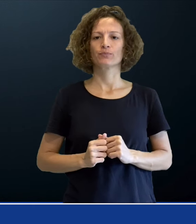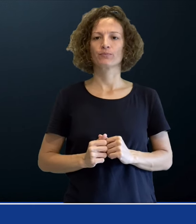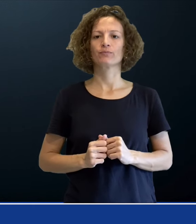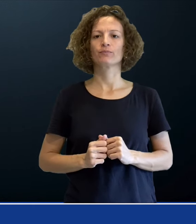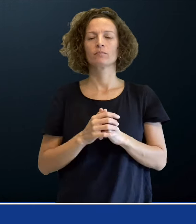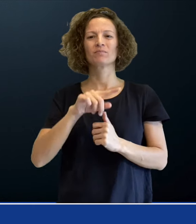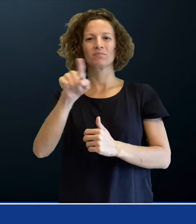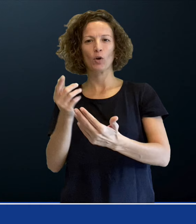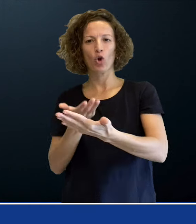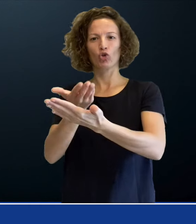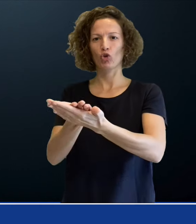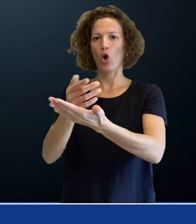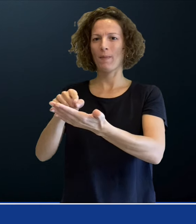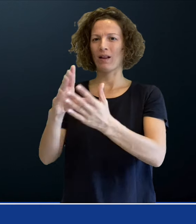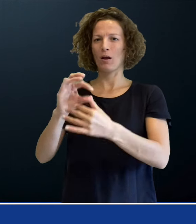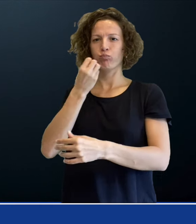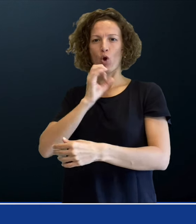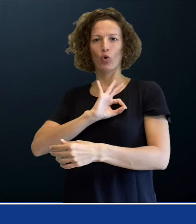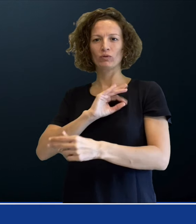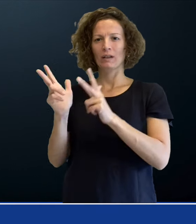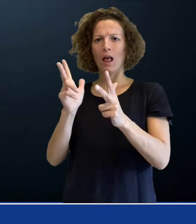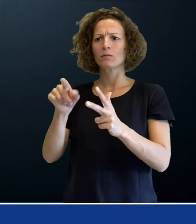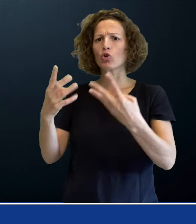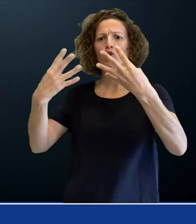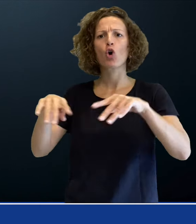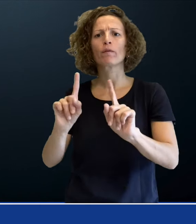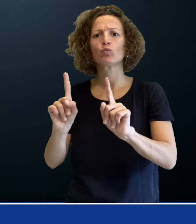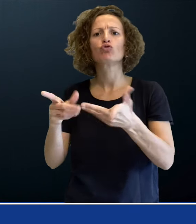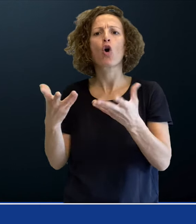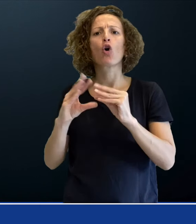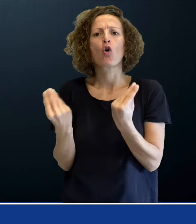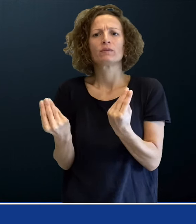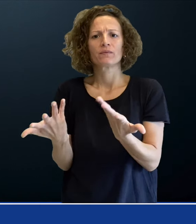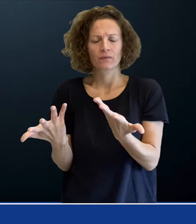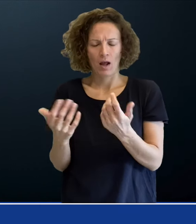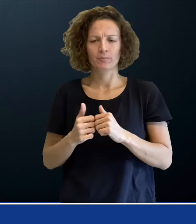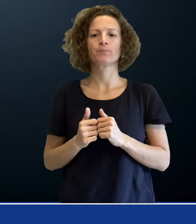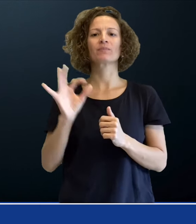Cosa fare se il Bonus Trasporti non funziona?